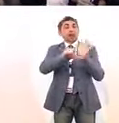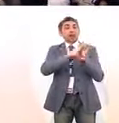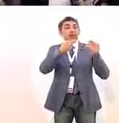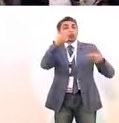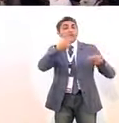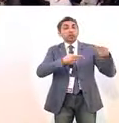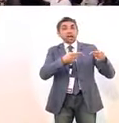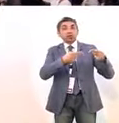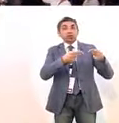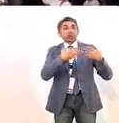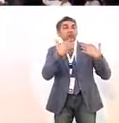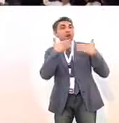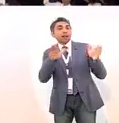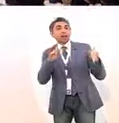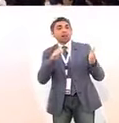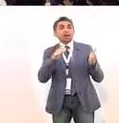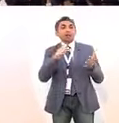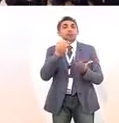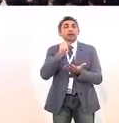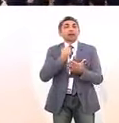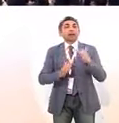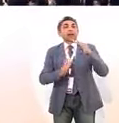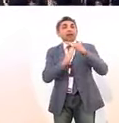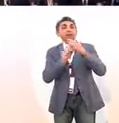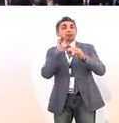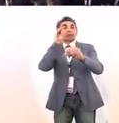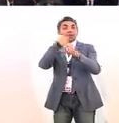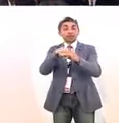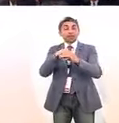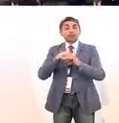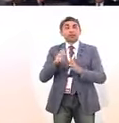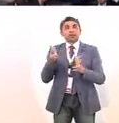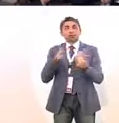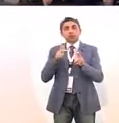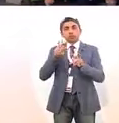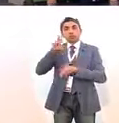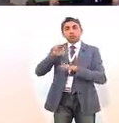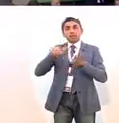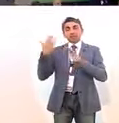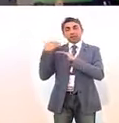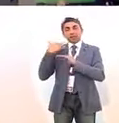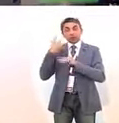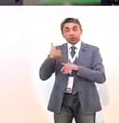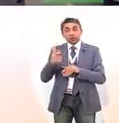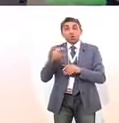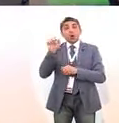ha liberato i soldi per il reddito di inserimento, dicembre 2016. Non è stato un atto di violenza